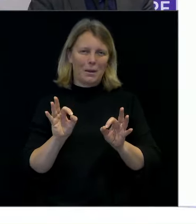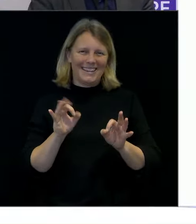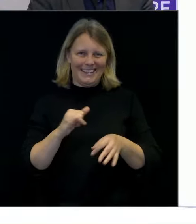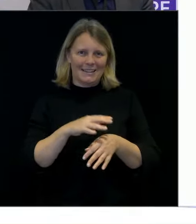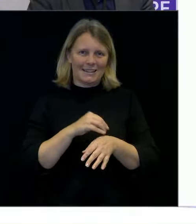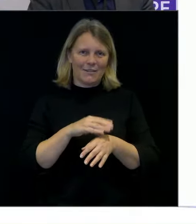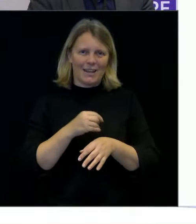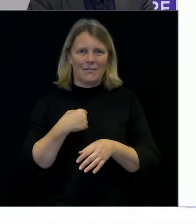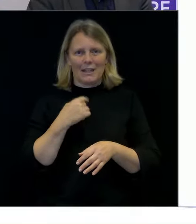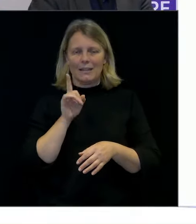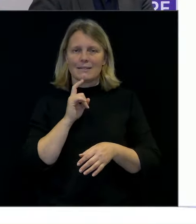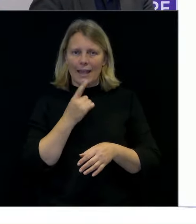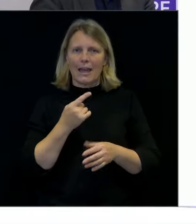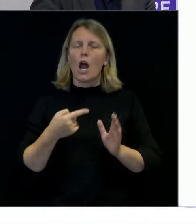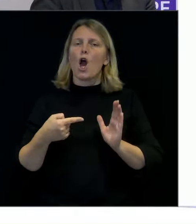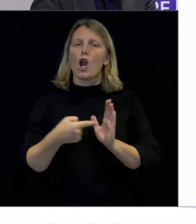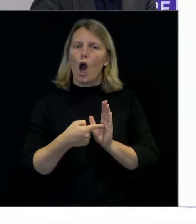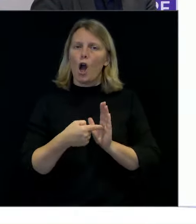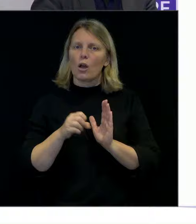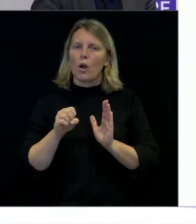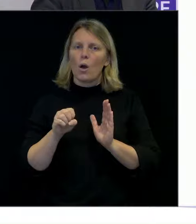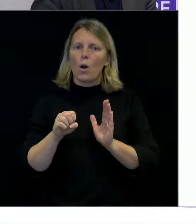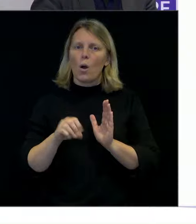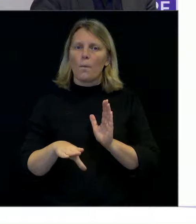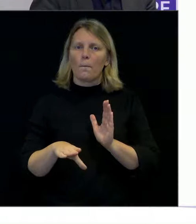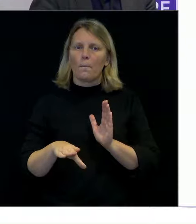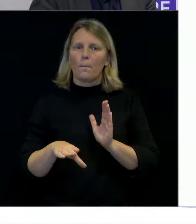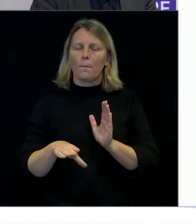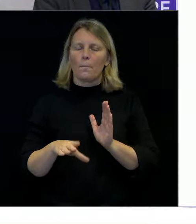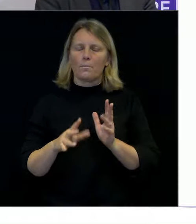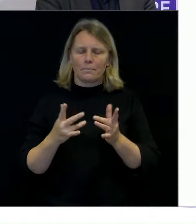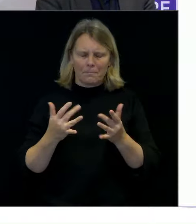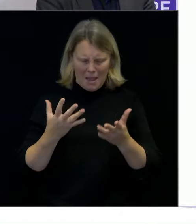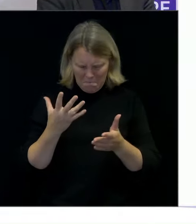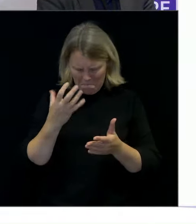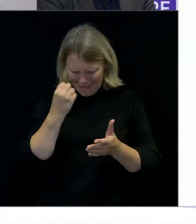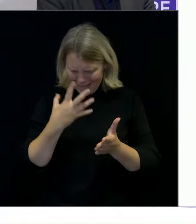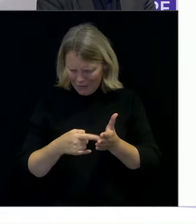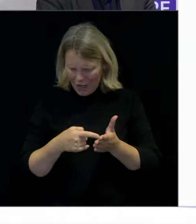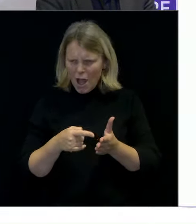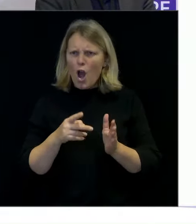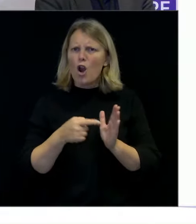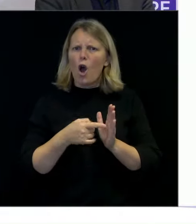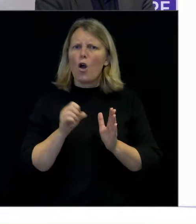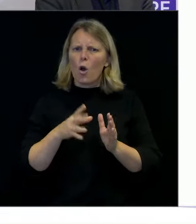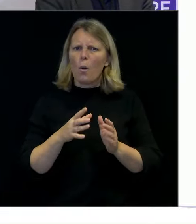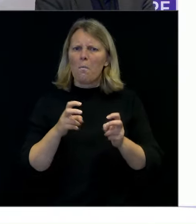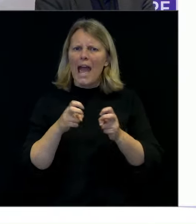Eller i Sverige är det lagen om ... kommer inte ihåg vad den heter.